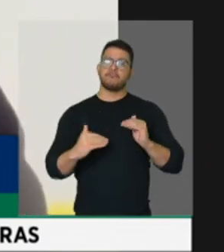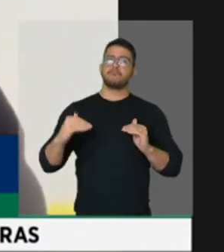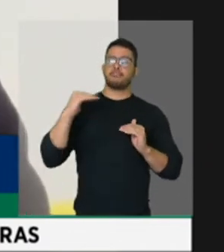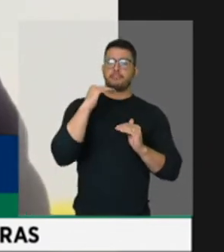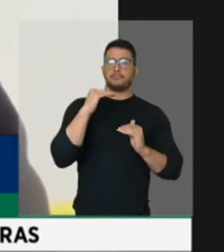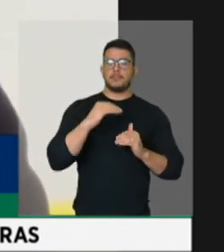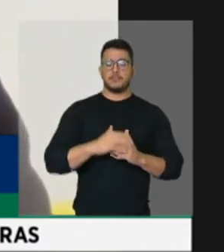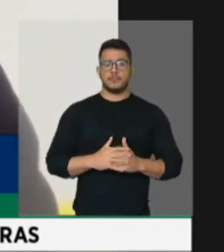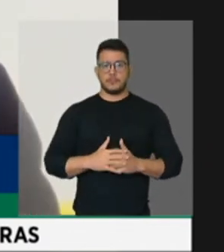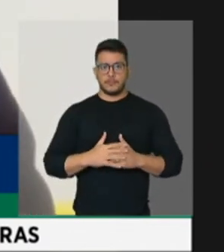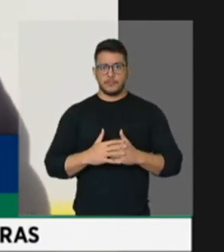VARGAS FOI LEVADO AO SUICÍ DIO, DEFENDENDO A SABE IRONIA